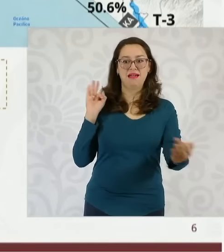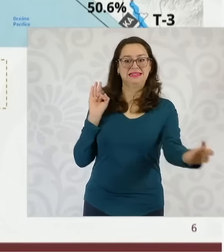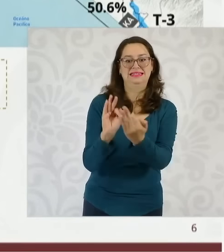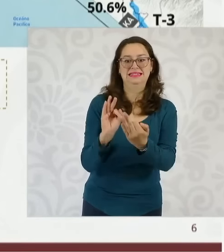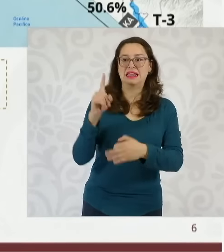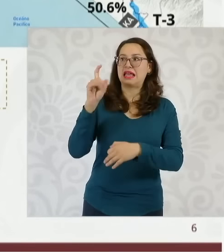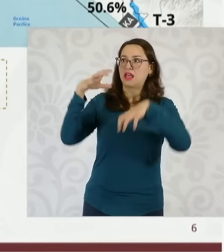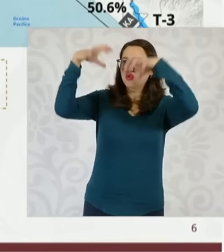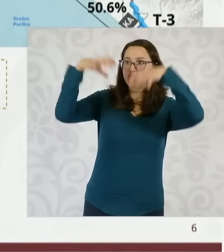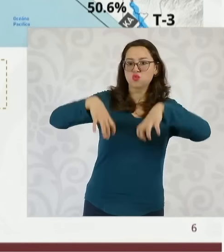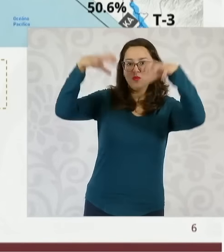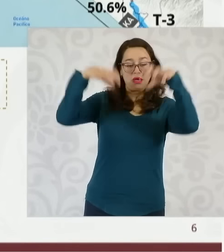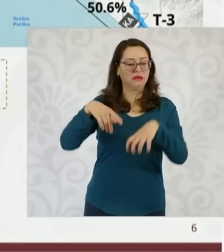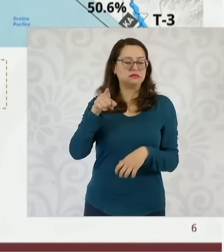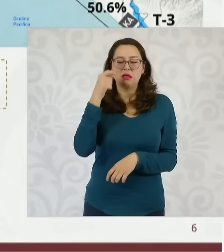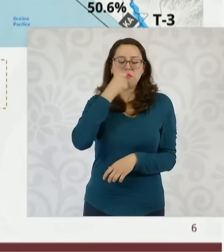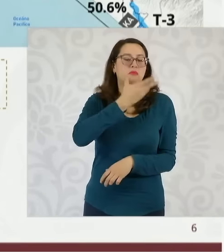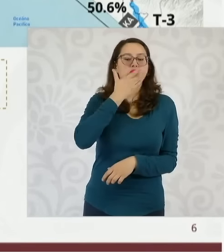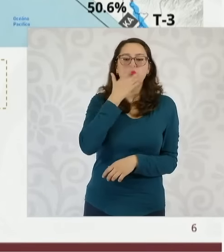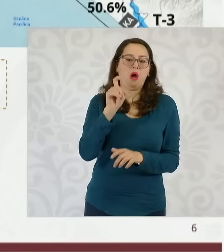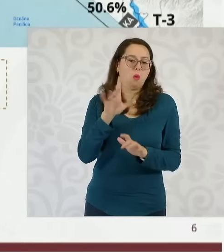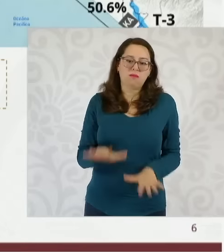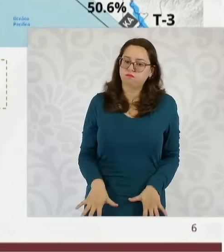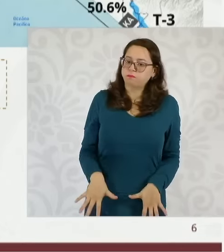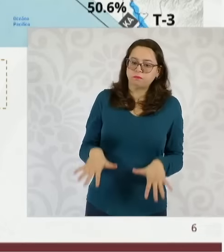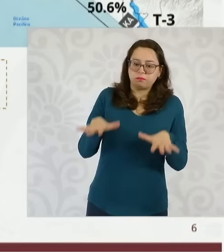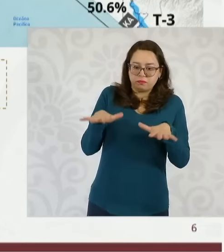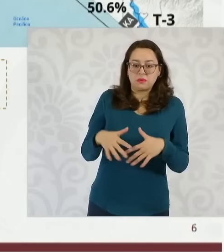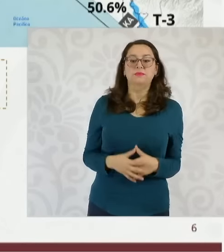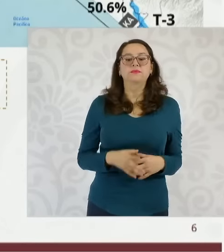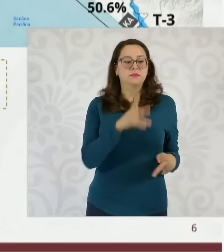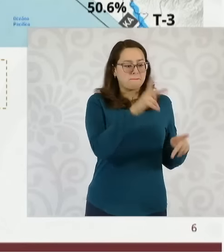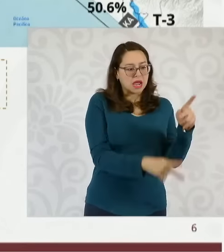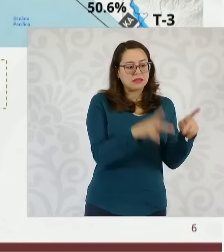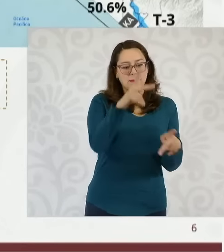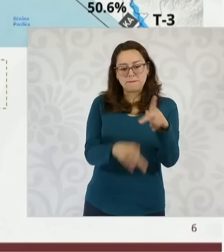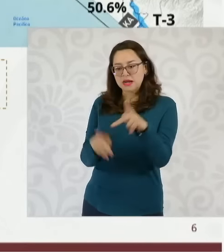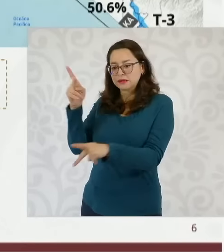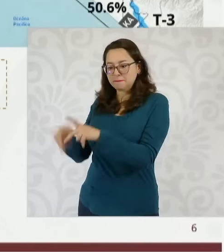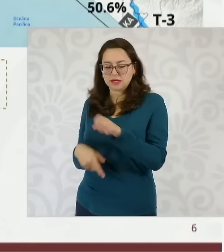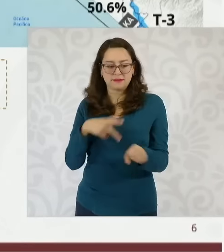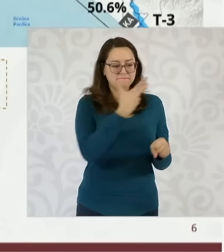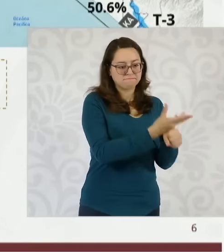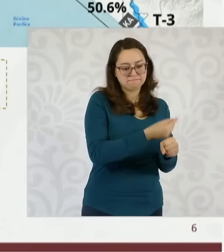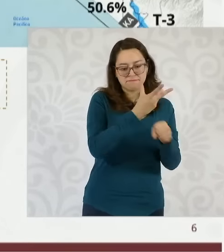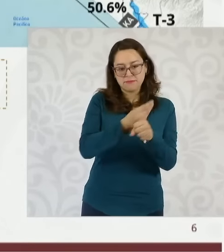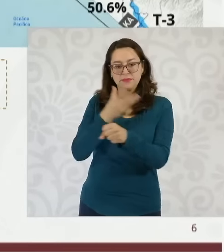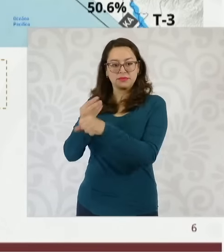de inundación donde se encuentra se rehabilita por tramos el tramo uno es se encuentra de Ciudadepec